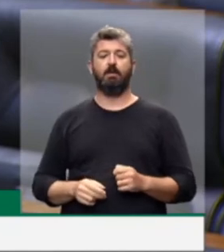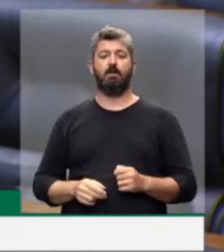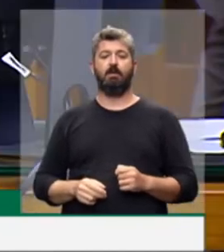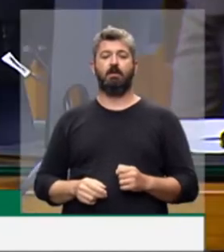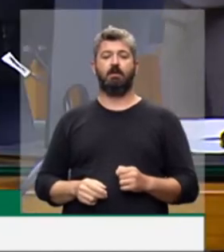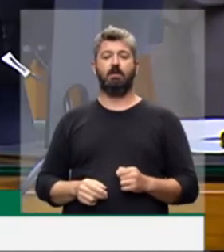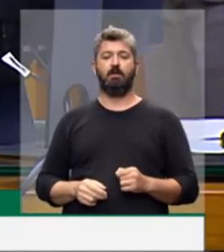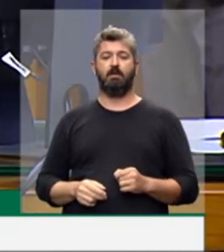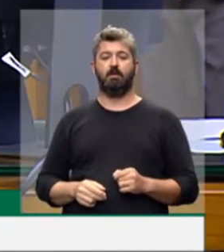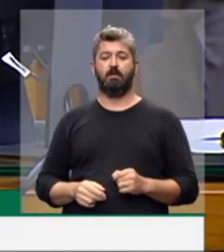INVESTIMENTOS DAS FAZENDAS DE SOLAR, DAS FAZENDA DE EÓLICA